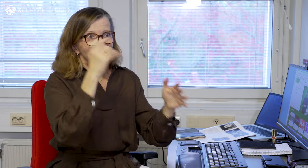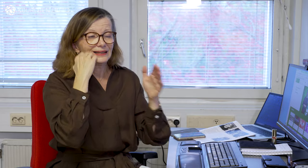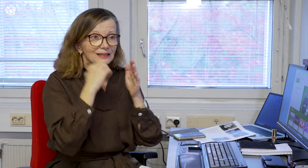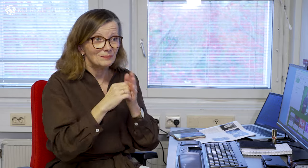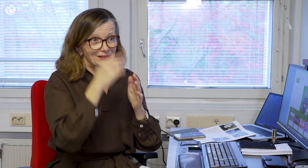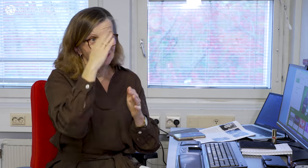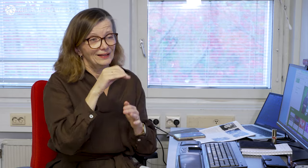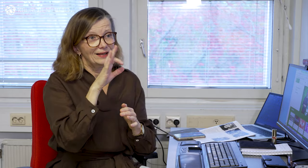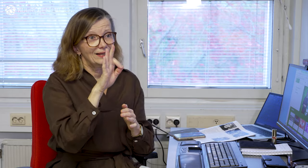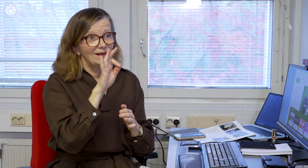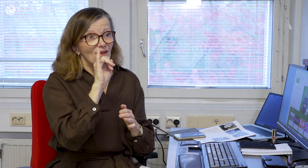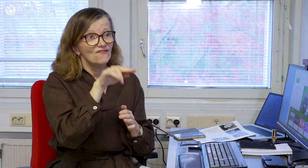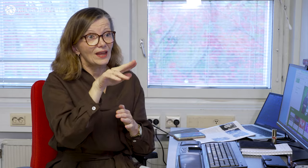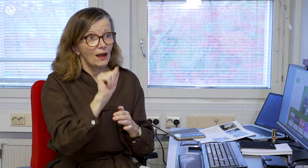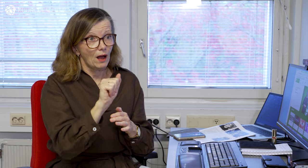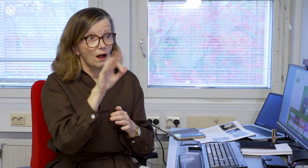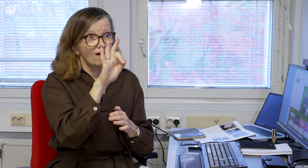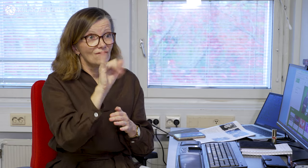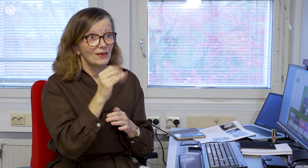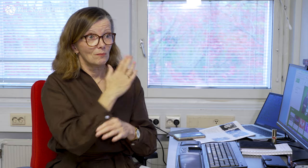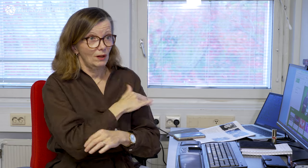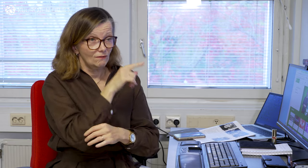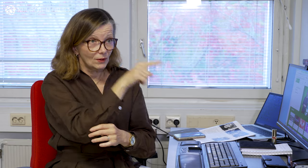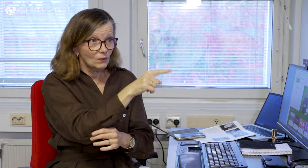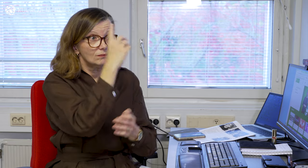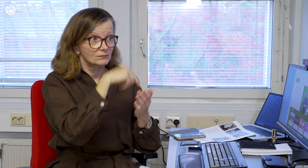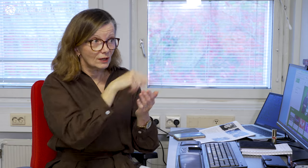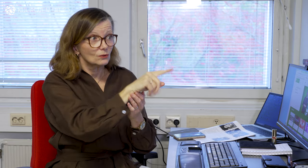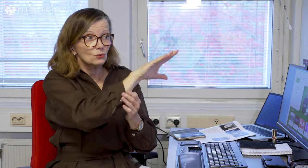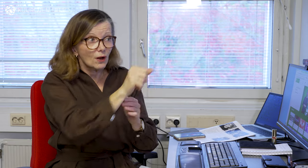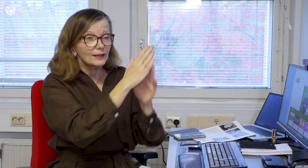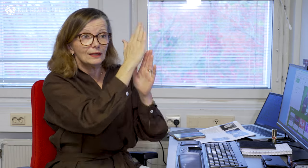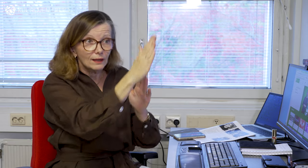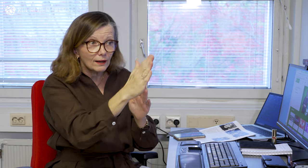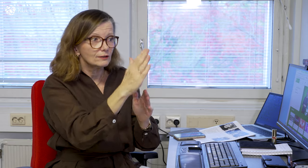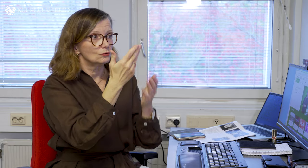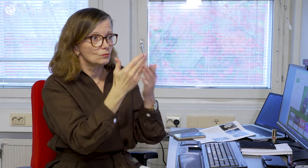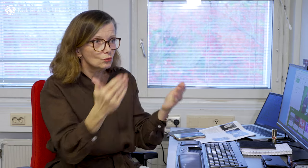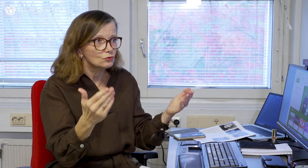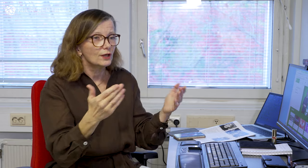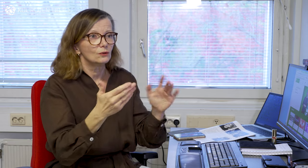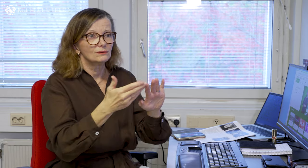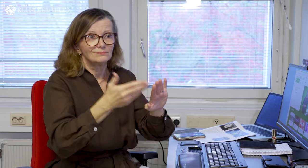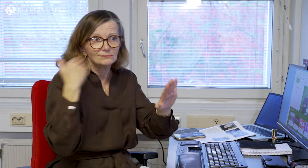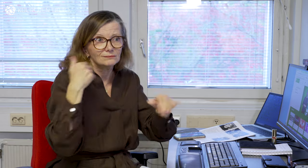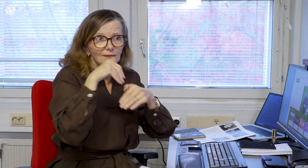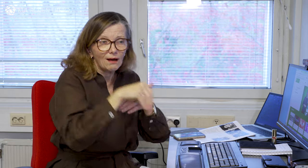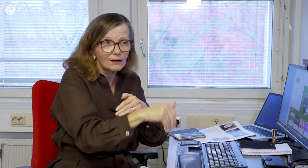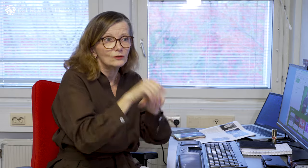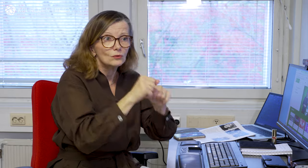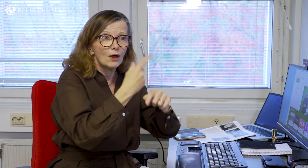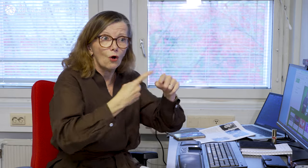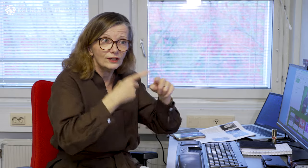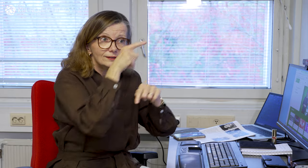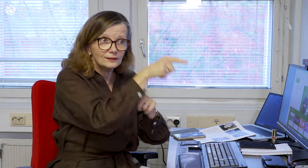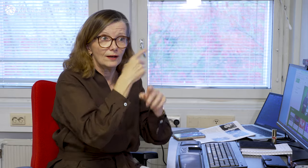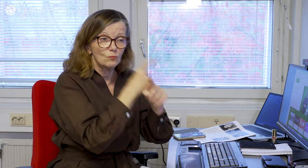Finna.fi -palveluun pitäisi kuulua kaikki kirjastot, museot ja historia-arkistot.